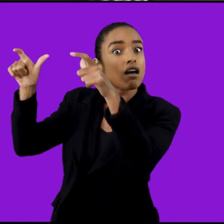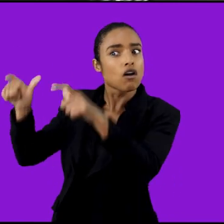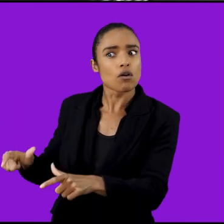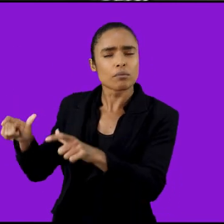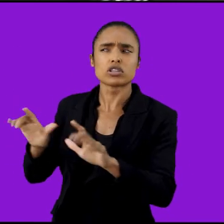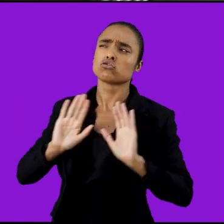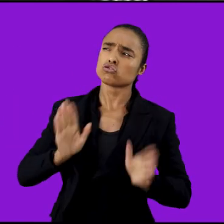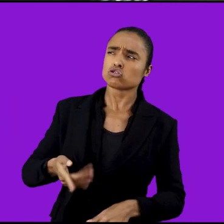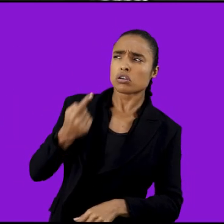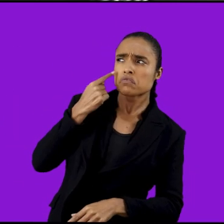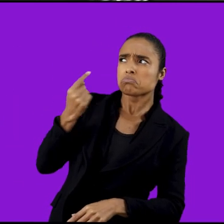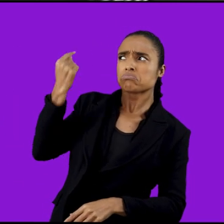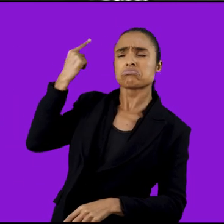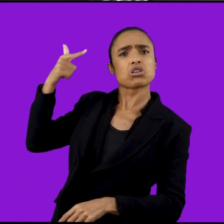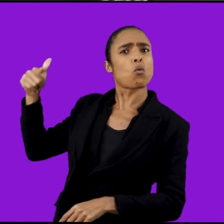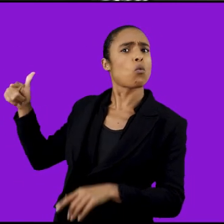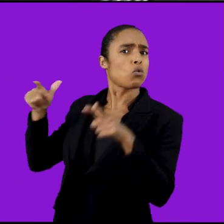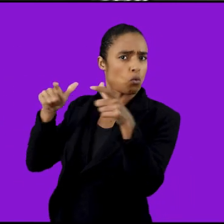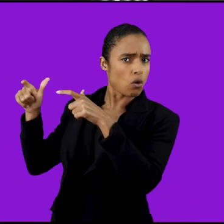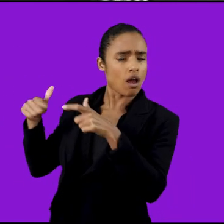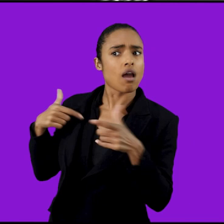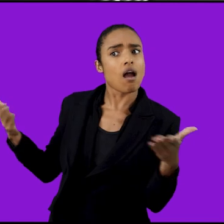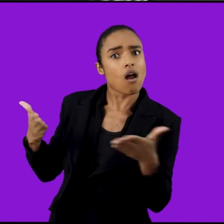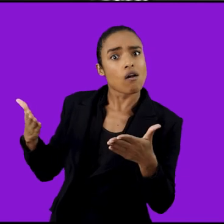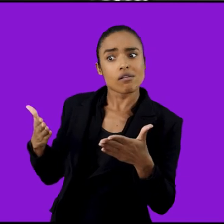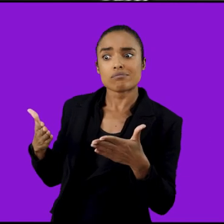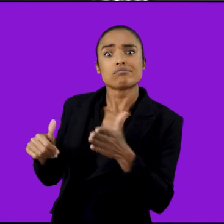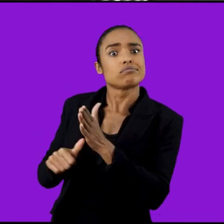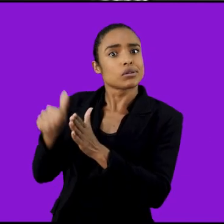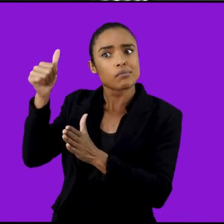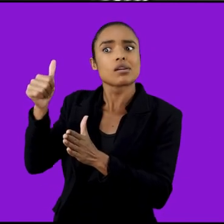a primeira vez que a gente rimou junto foi ali Que legal Foi na Feira Preta